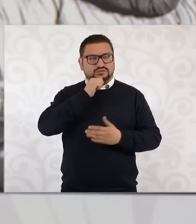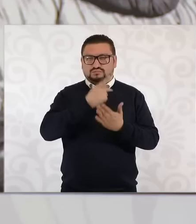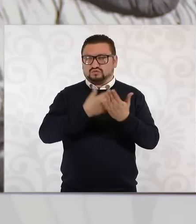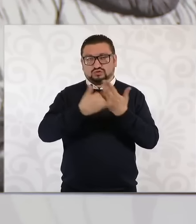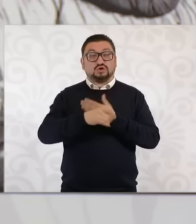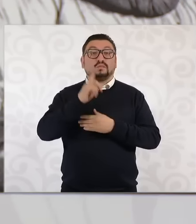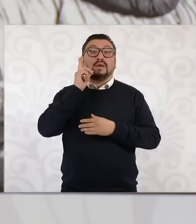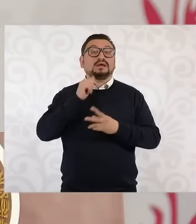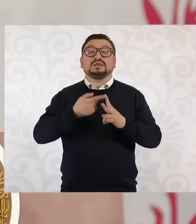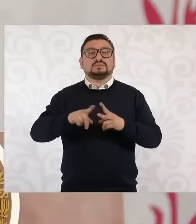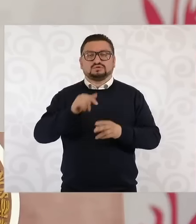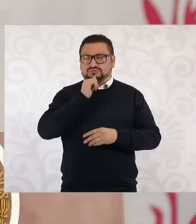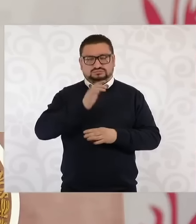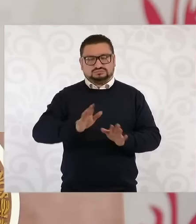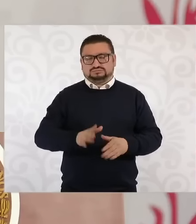no está en análisis. Exacto. Muchas gracias,